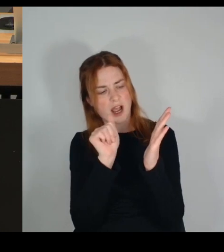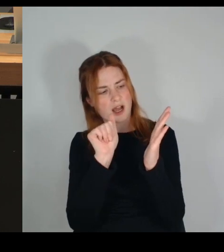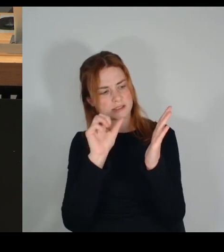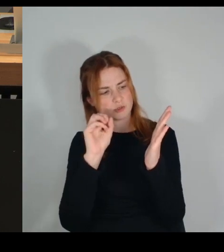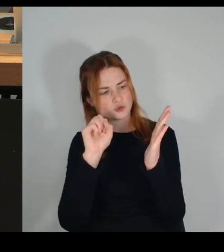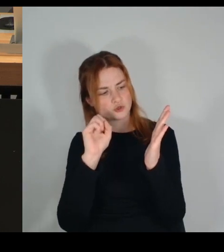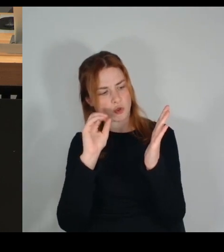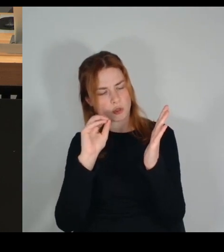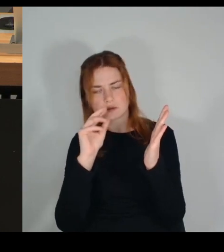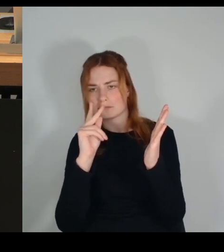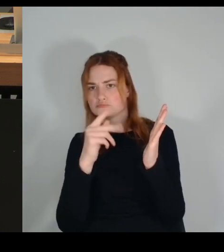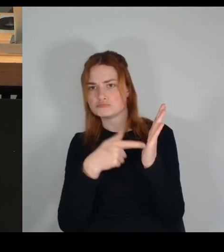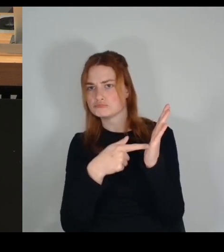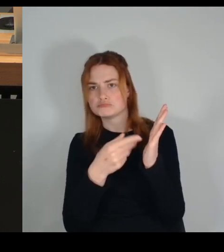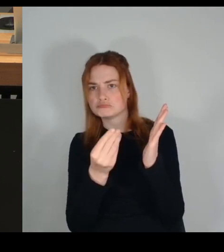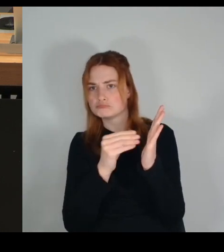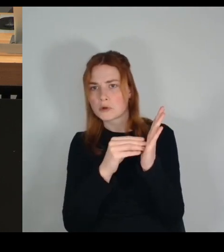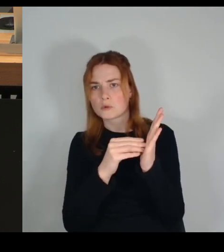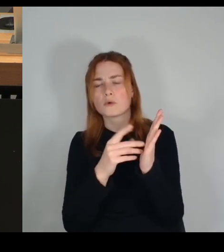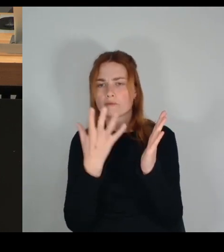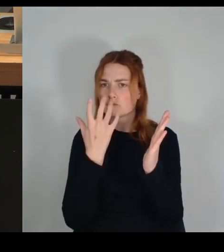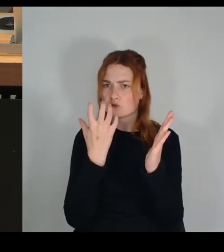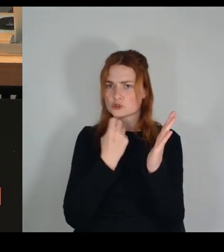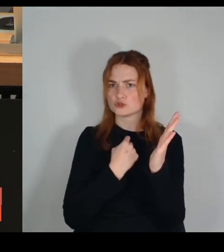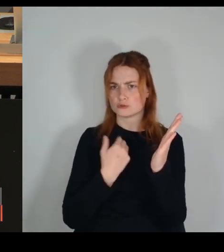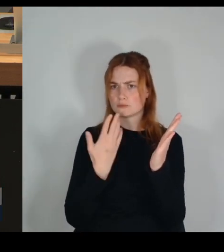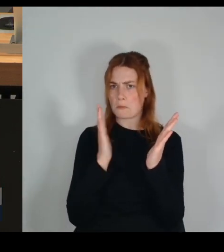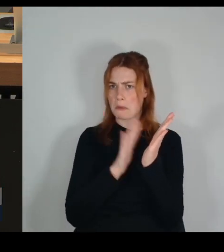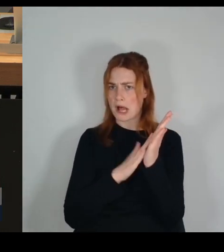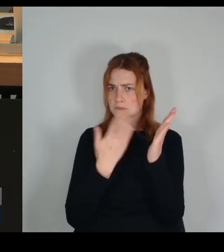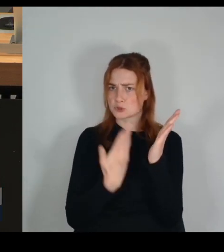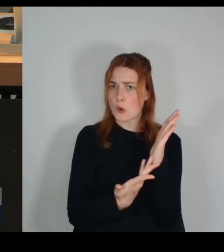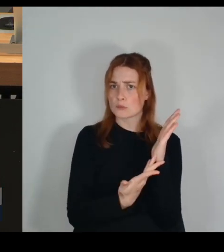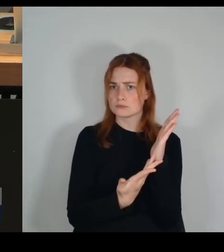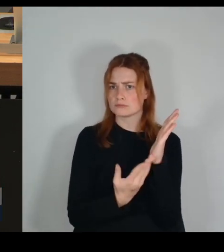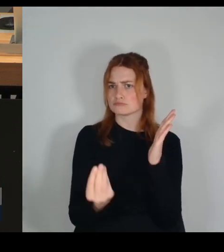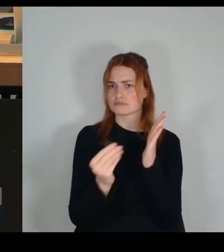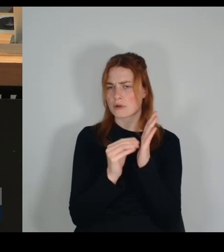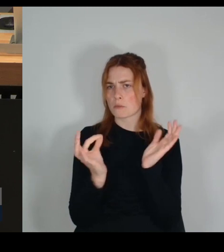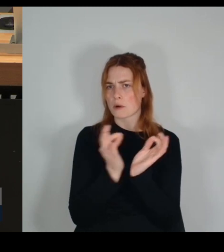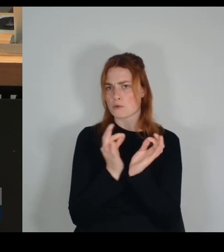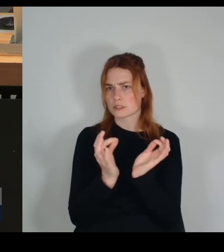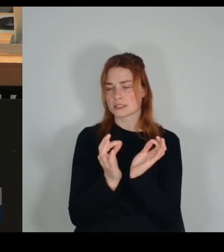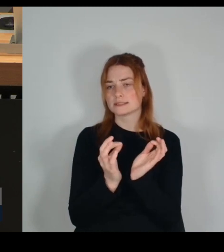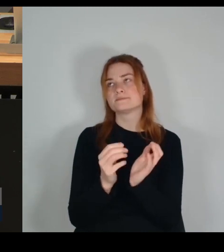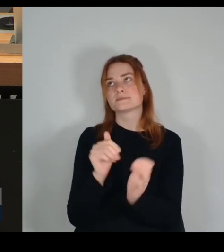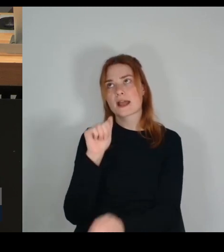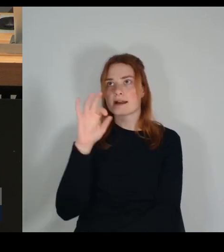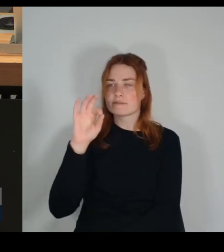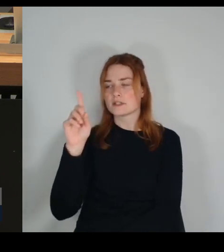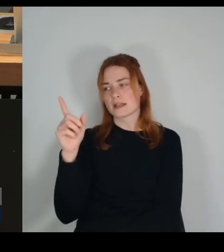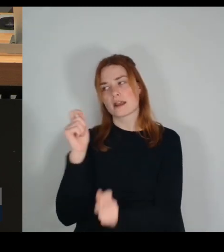Denn anders als die AfD Fraktion in ihrem Antrag behauptet, ist dieses Instrument für Berlin eben kein effektiv